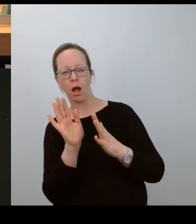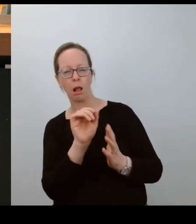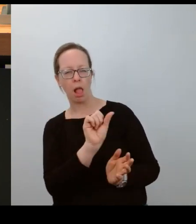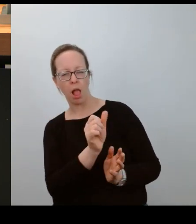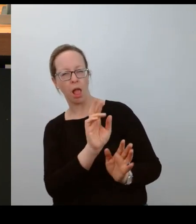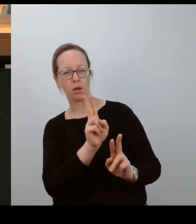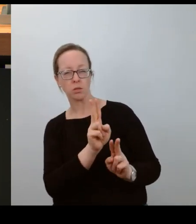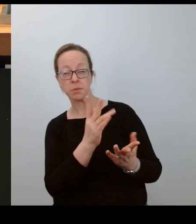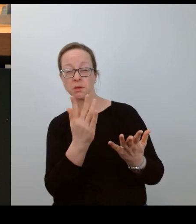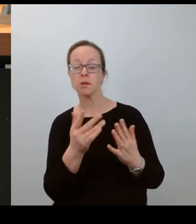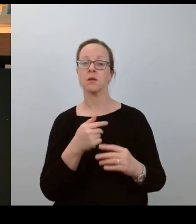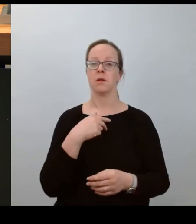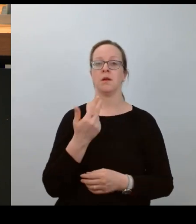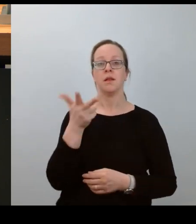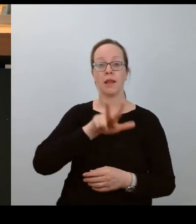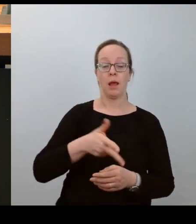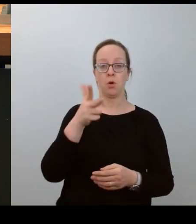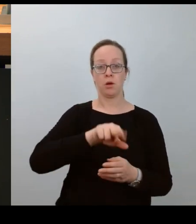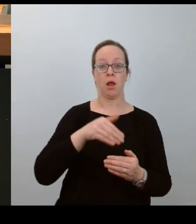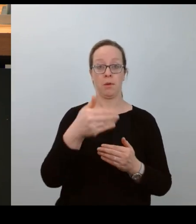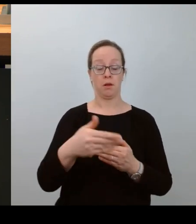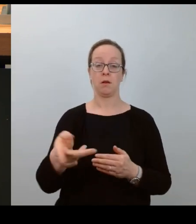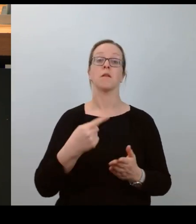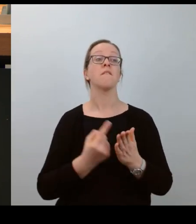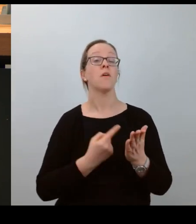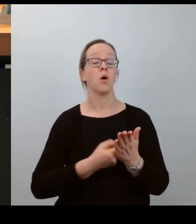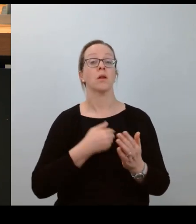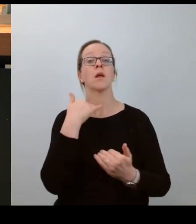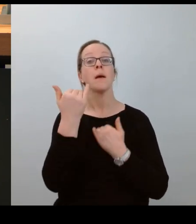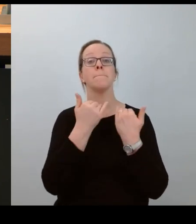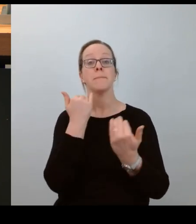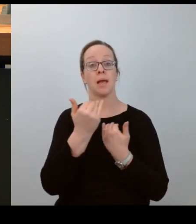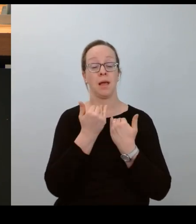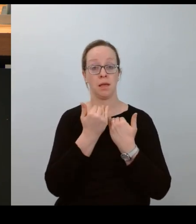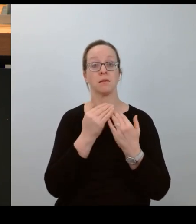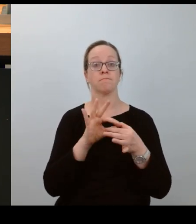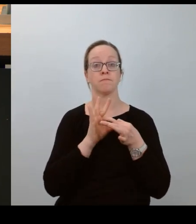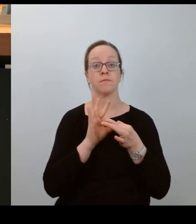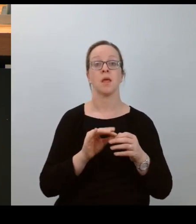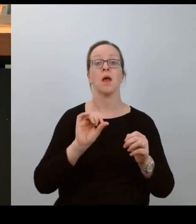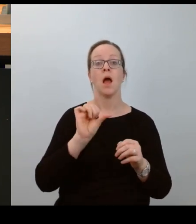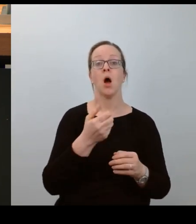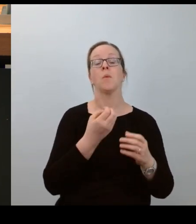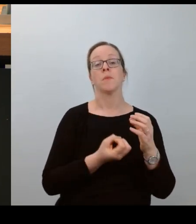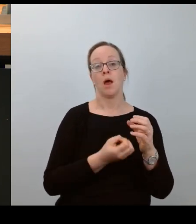Und nun wissen wir, dieser heutige Antrag wird erst nach den Wahlen behandelt werden und wer auch immer die Verantwortung im Kulturbereh